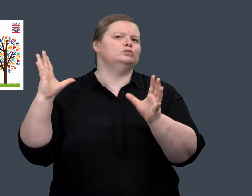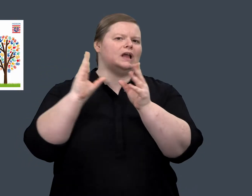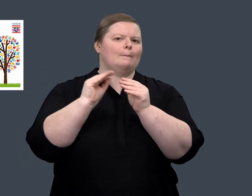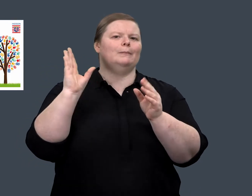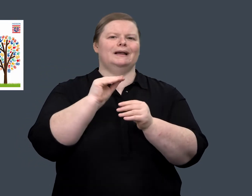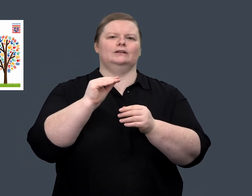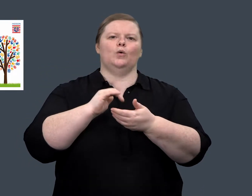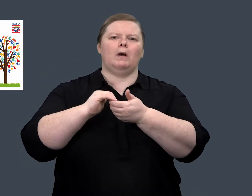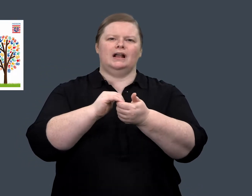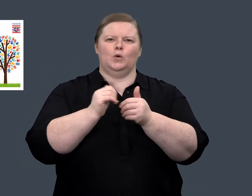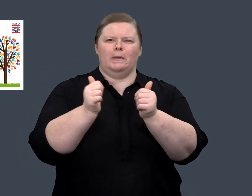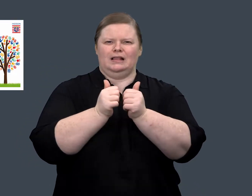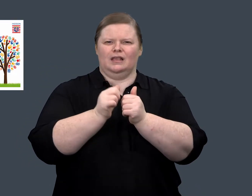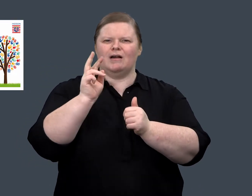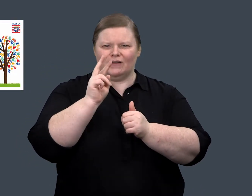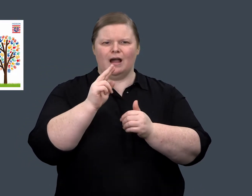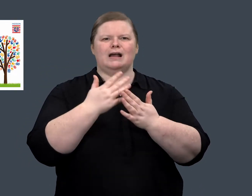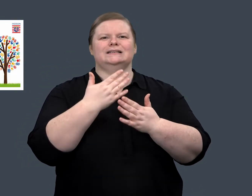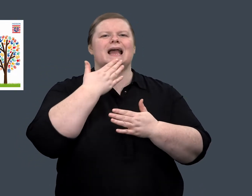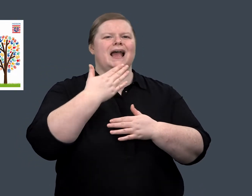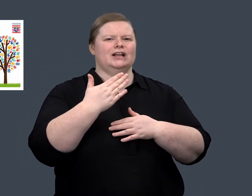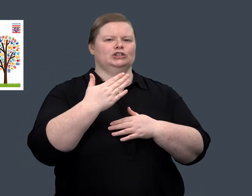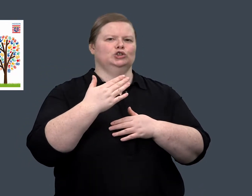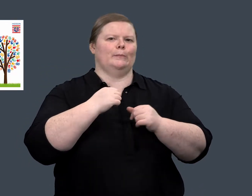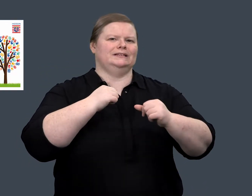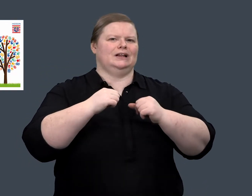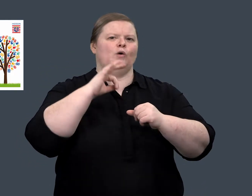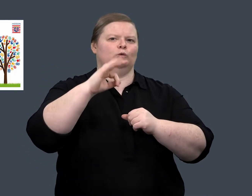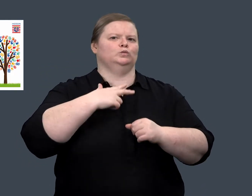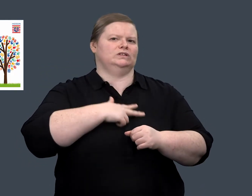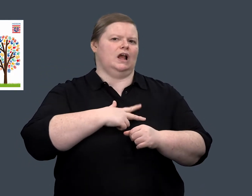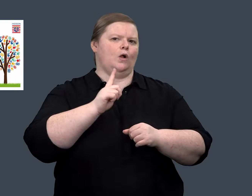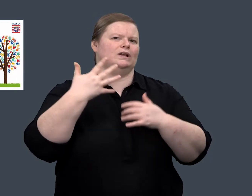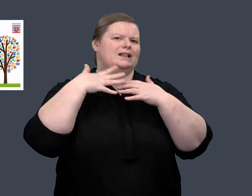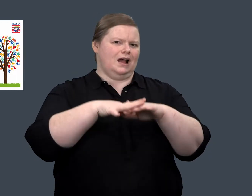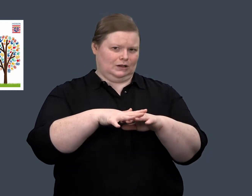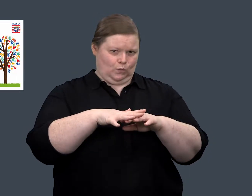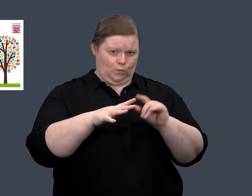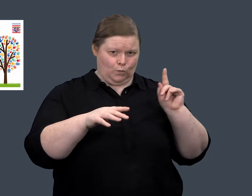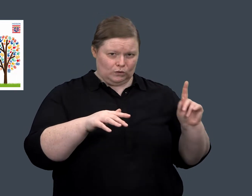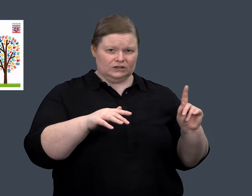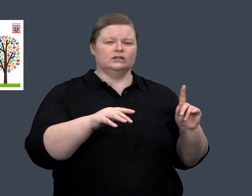„Verbesserung der Teilhabe von Menschen an der Schnittstelle